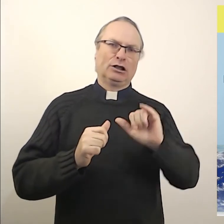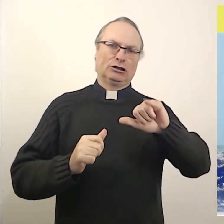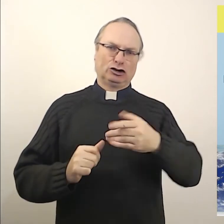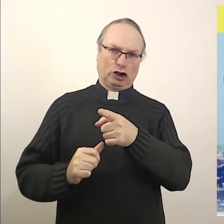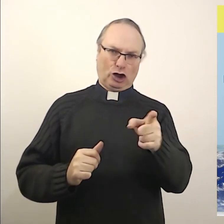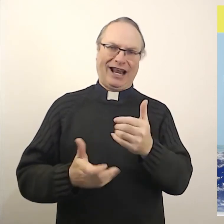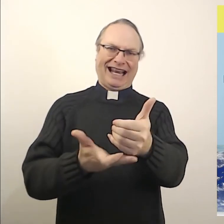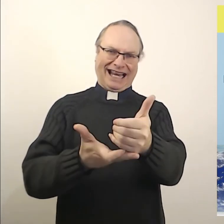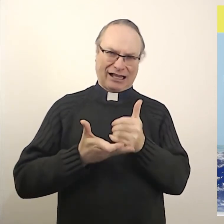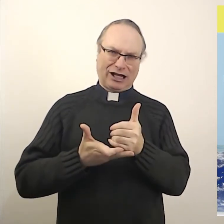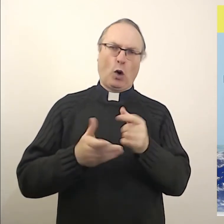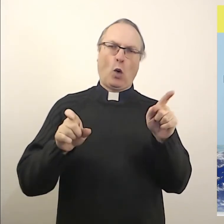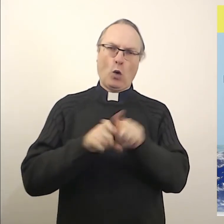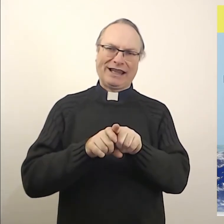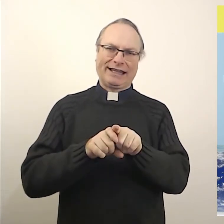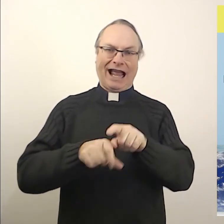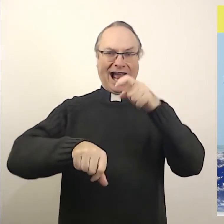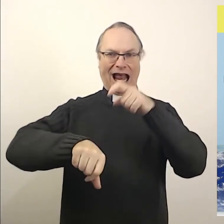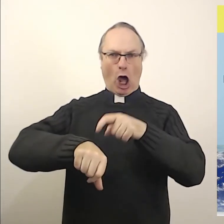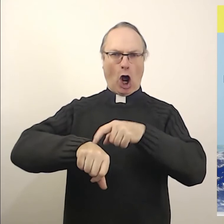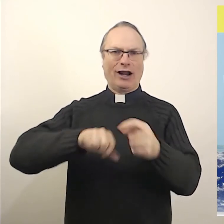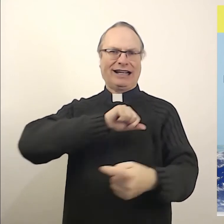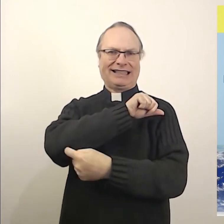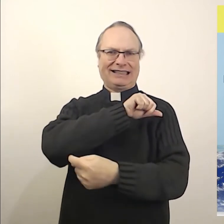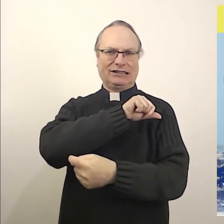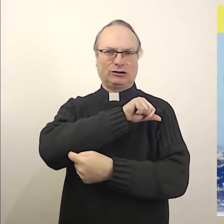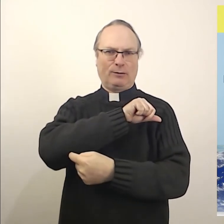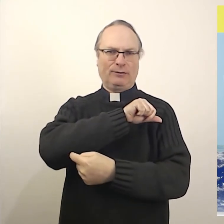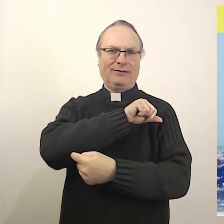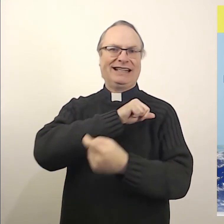je te garderai aussi à l'heure de la tentation